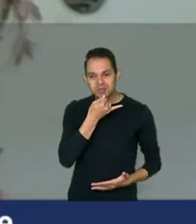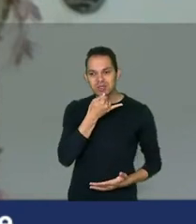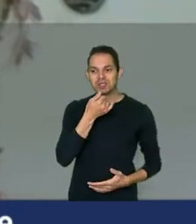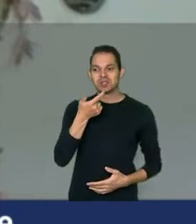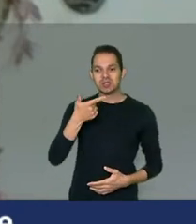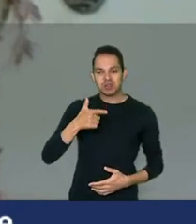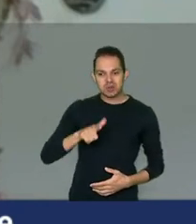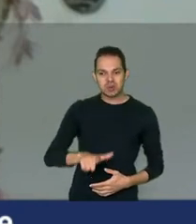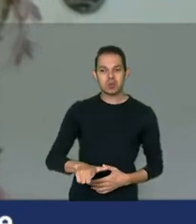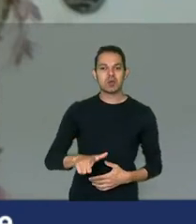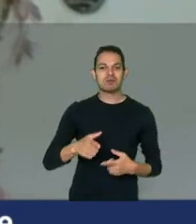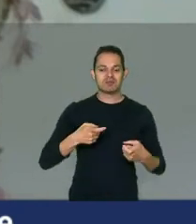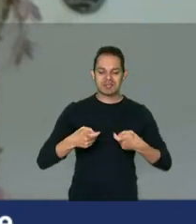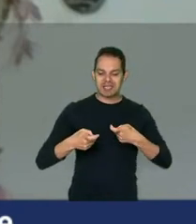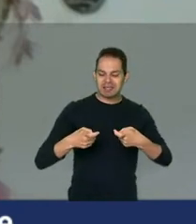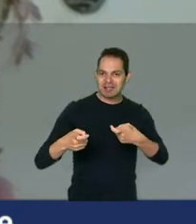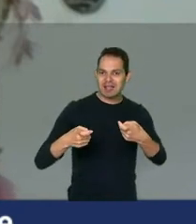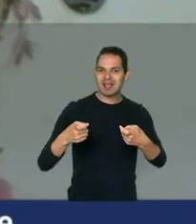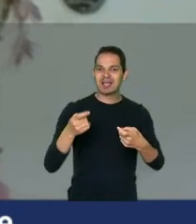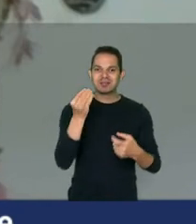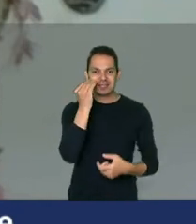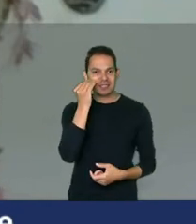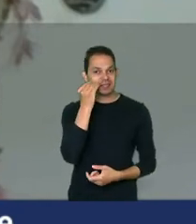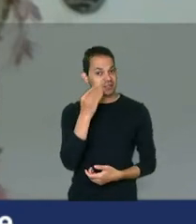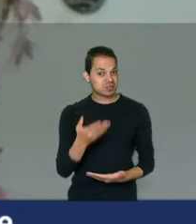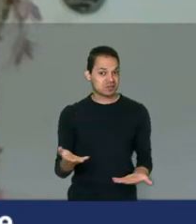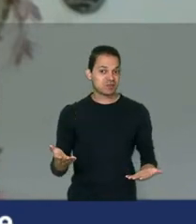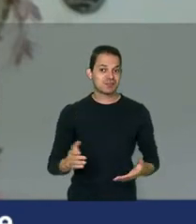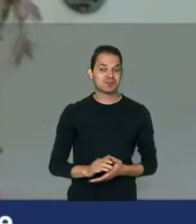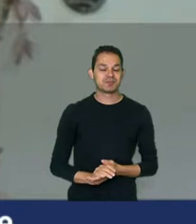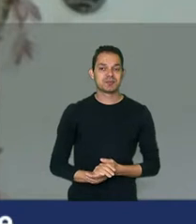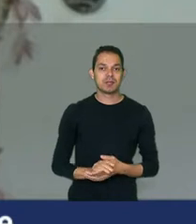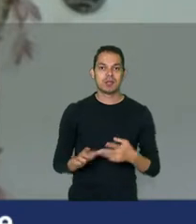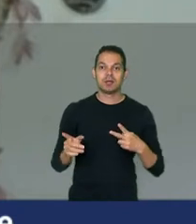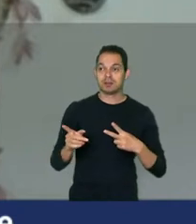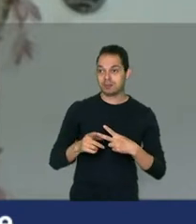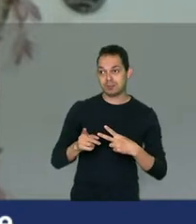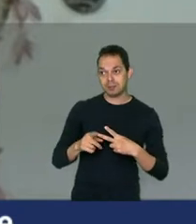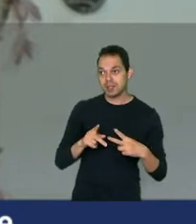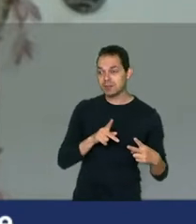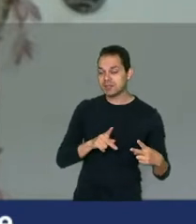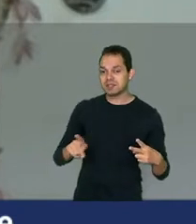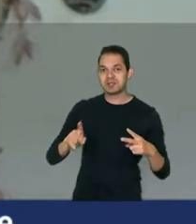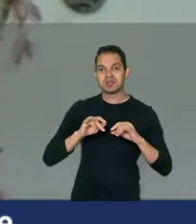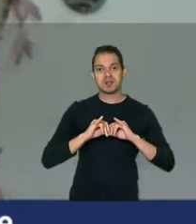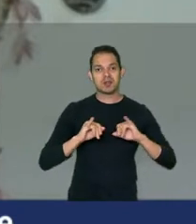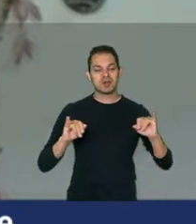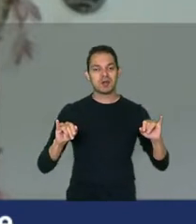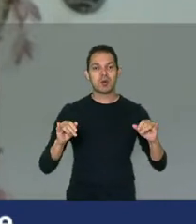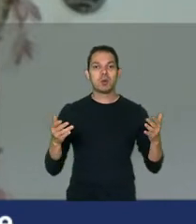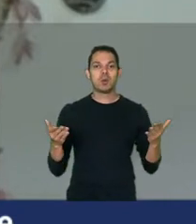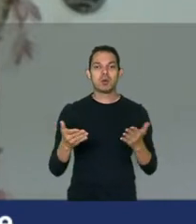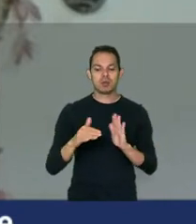LAMENTÁVEL A GENTE TER QUE OUVIR MAIS UMA VEZ UMA TENTATIVA DE UMA GUERRA. SEGUNDO, SENHOR PRESIDENTE, EU GOSTARIA DE REAFIRMAR QUE É IMPORTANTE PAUTAR HOJE O